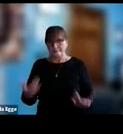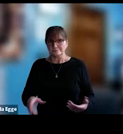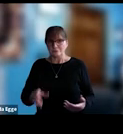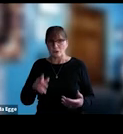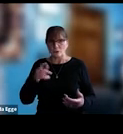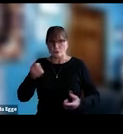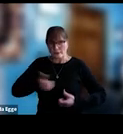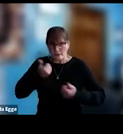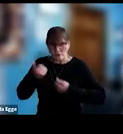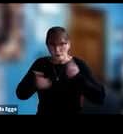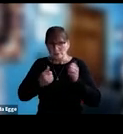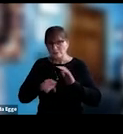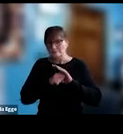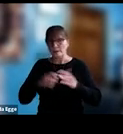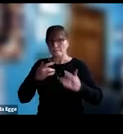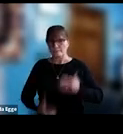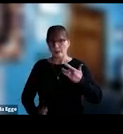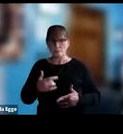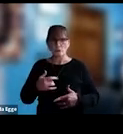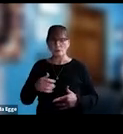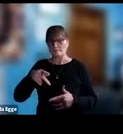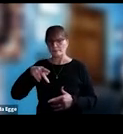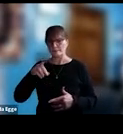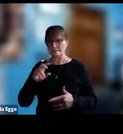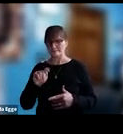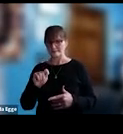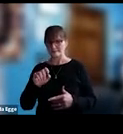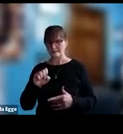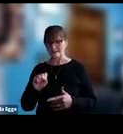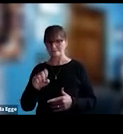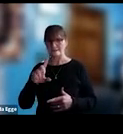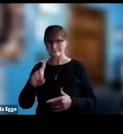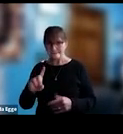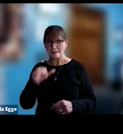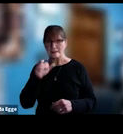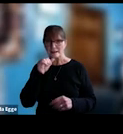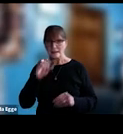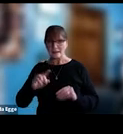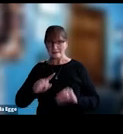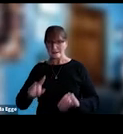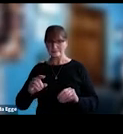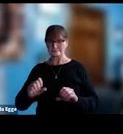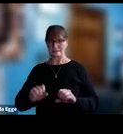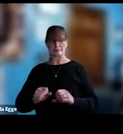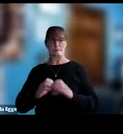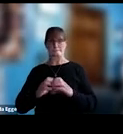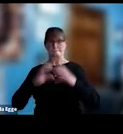es un síntoma de su trastorno bipolar y TEPT. Eso no es magnificado solo por su consumo de sustancias sino que perdura más allá de su consumo,